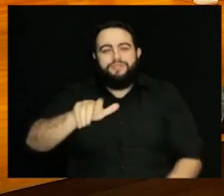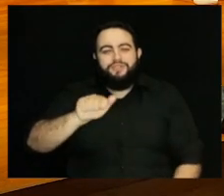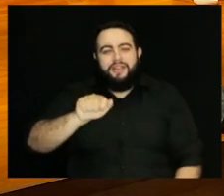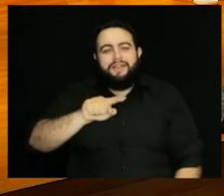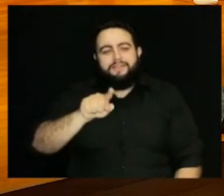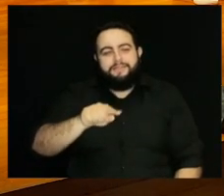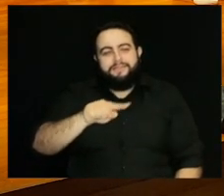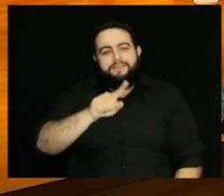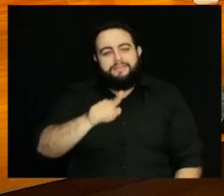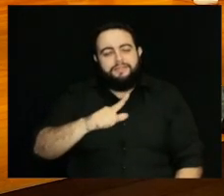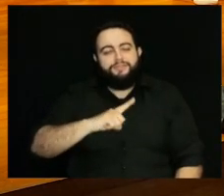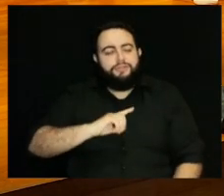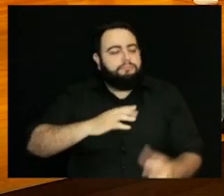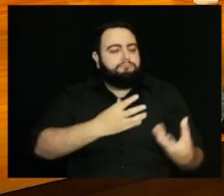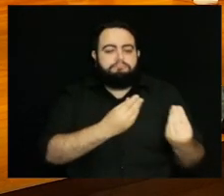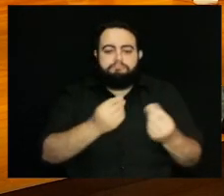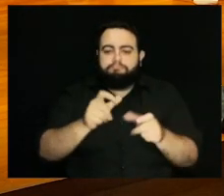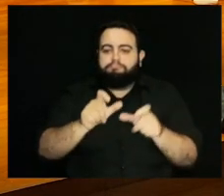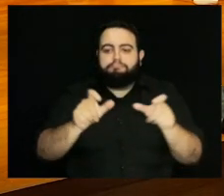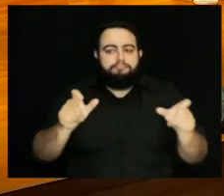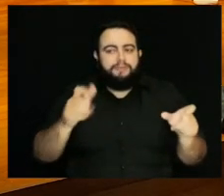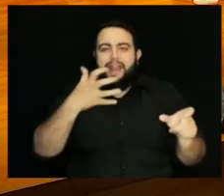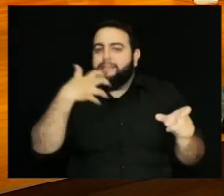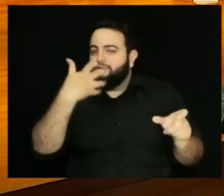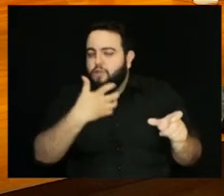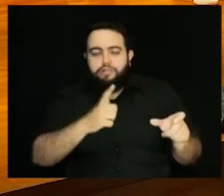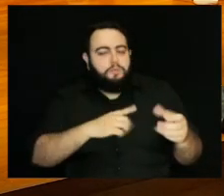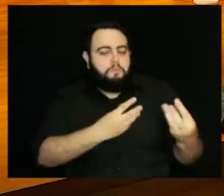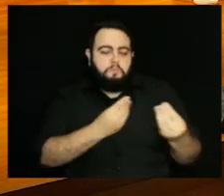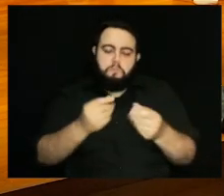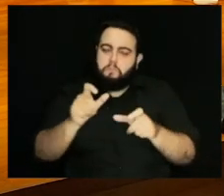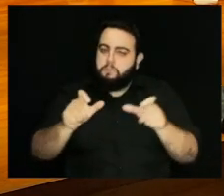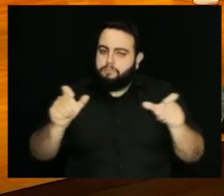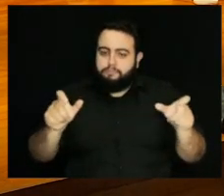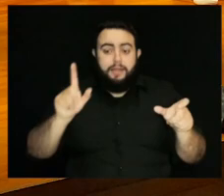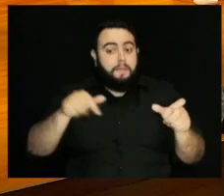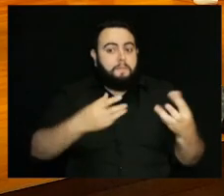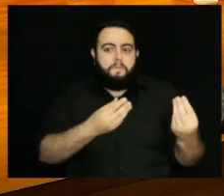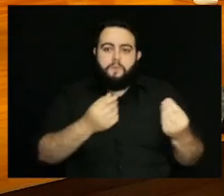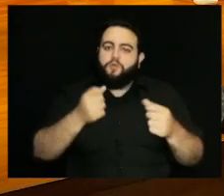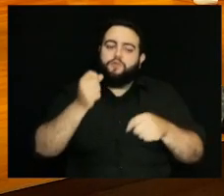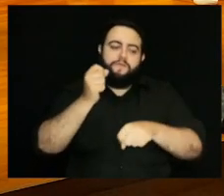Tinha uma multidão de cantores né né então isso era muito emprego para muita gente. Tá mas então